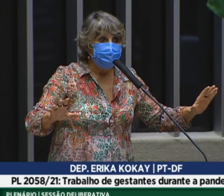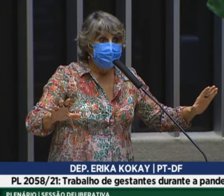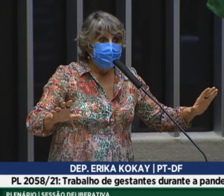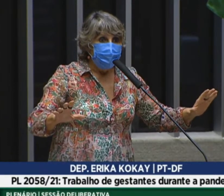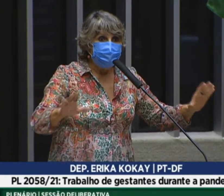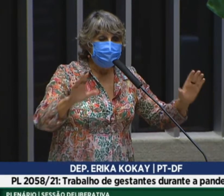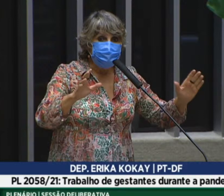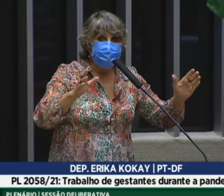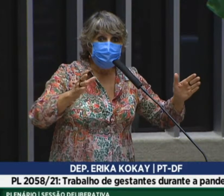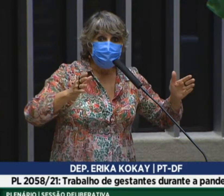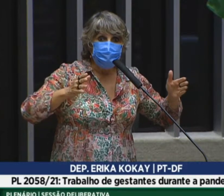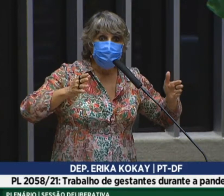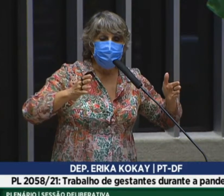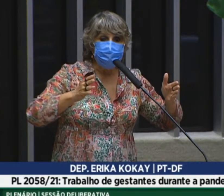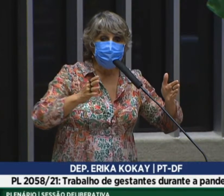HAVER UM ESFORÇO PARA QUE O GOVERNO ARCASSE COM O